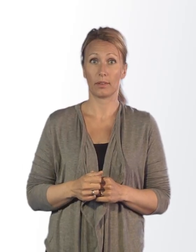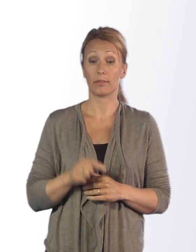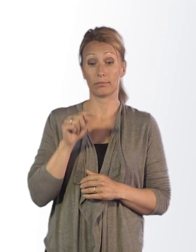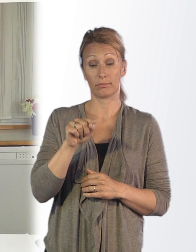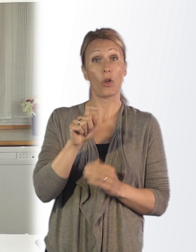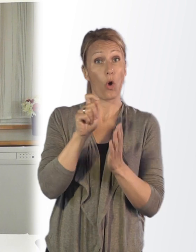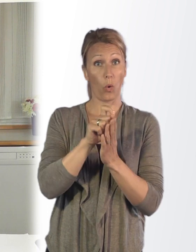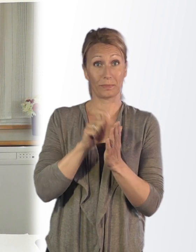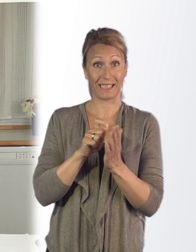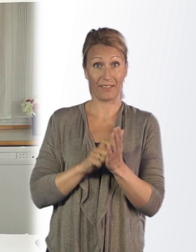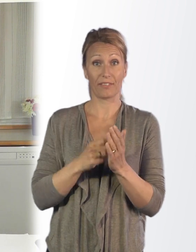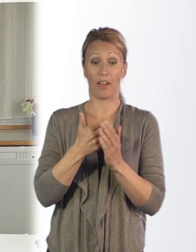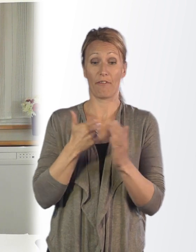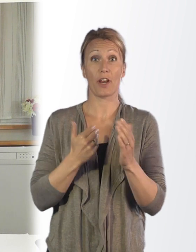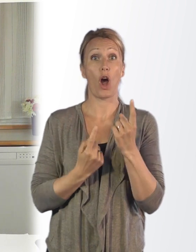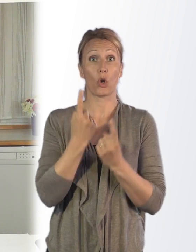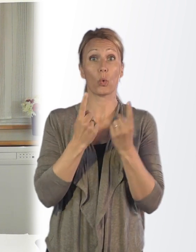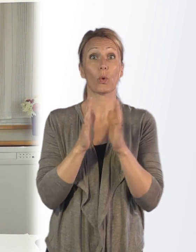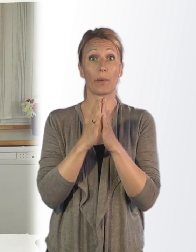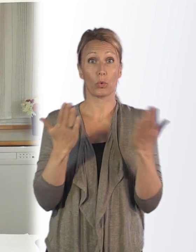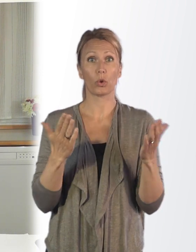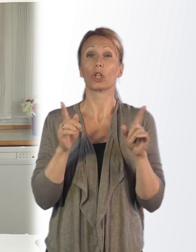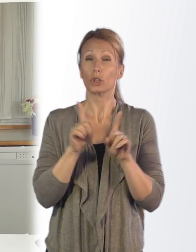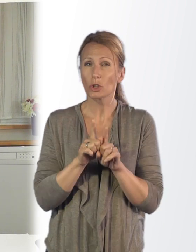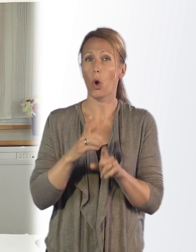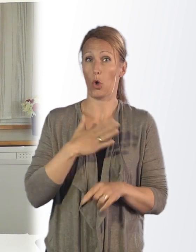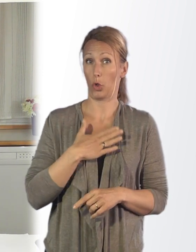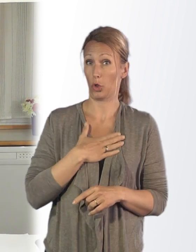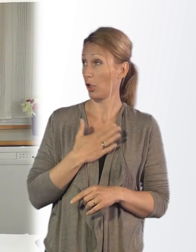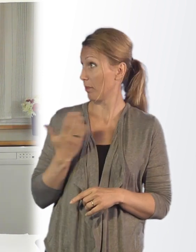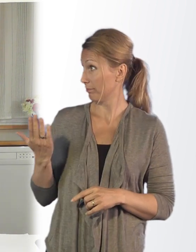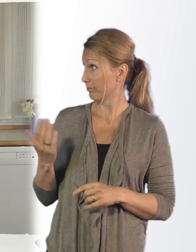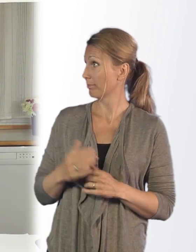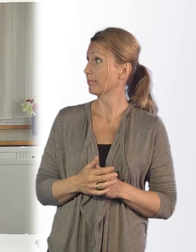Dette er en oppskrift fra kokeboken "SÅ GODT!".